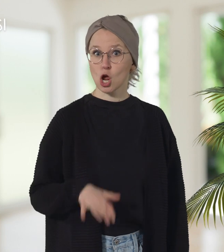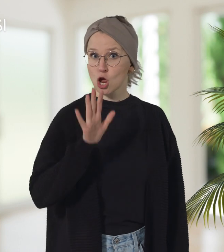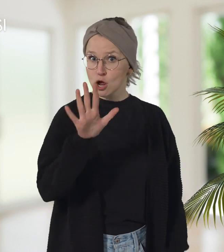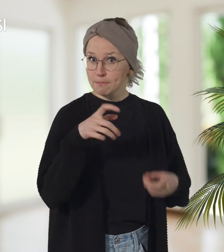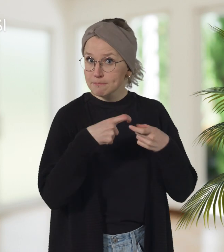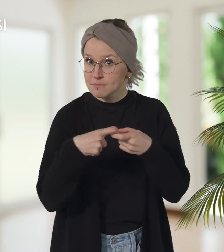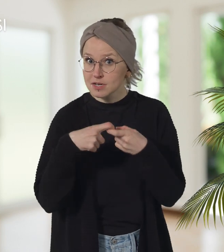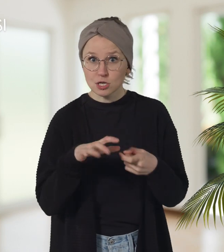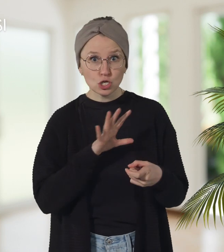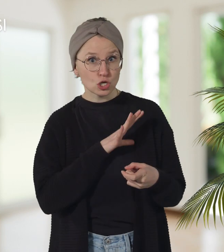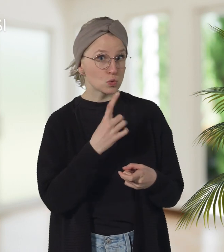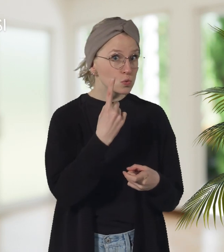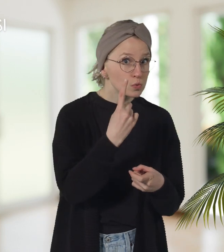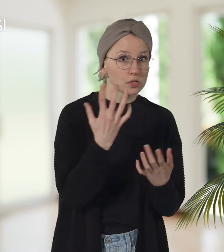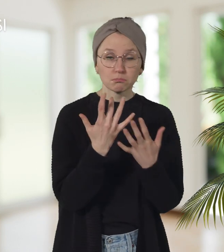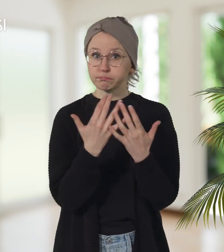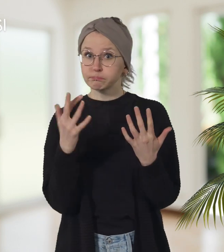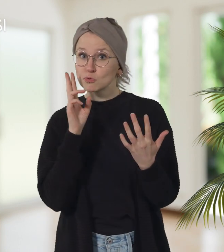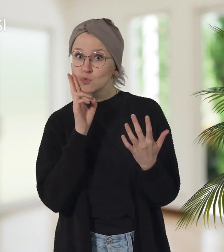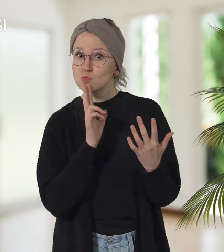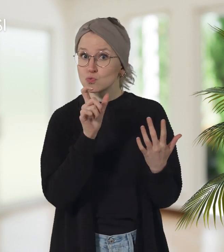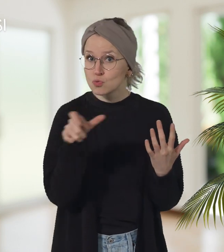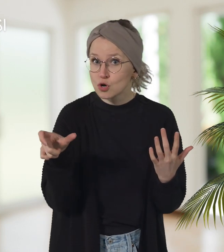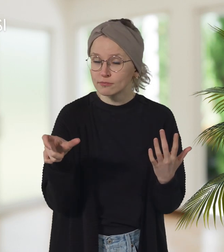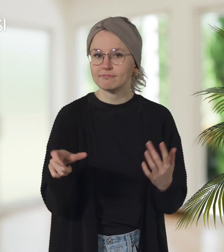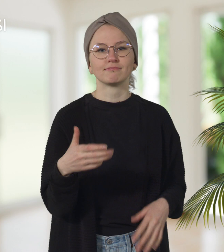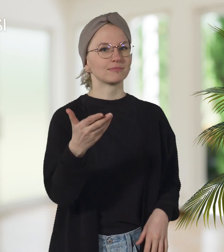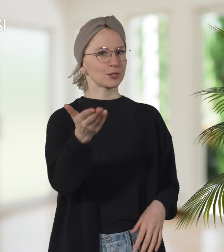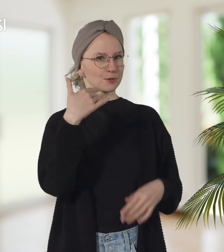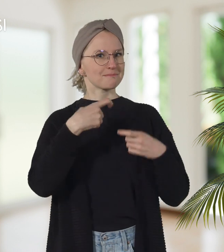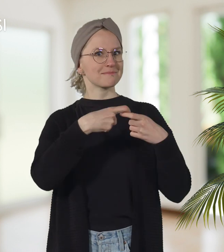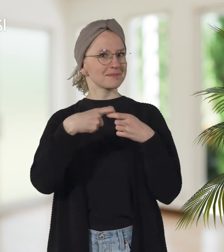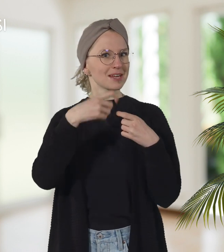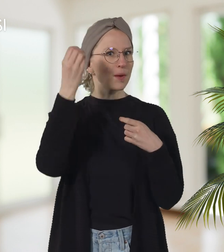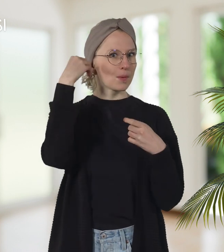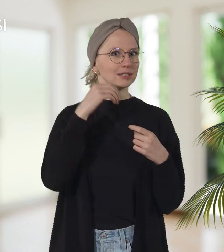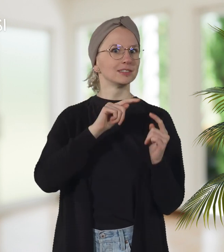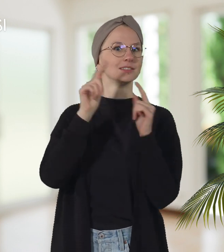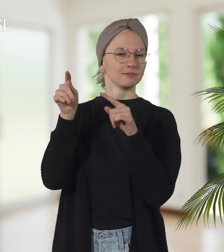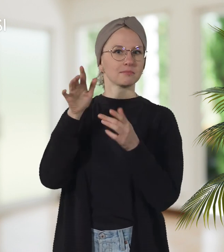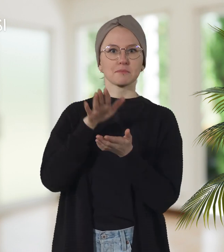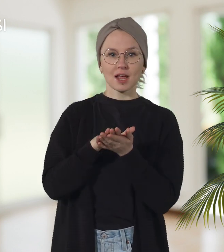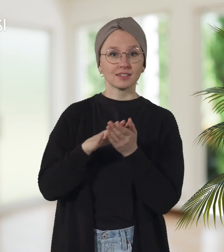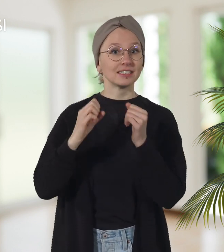Kuuluuko perheeseesi yksi tai useampi kuuro? Osallistukaa siinä tapauksessa perhekurssille, -